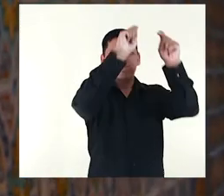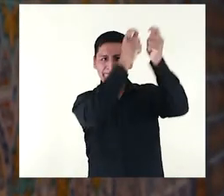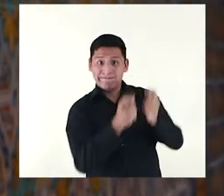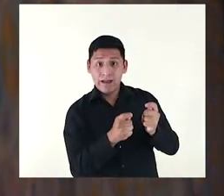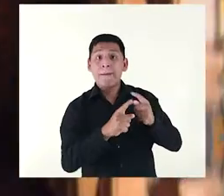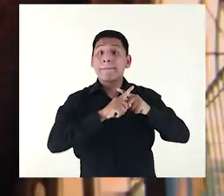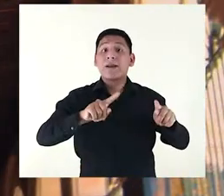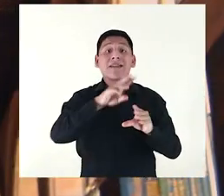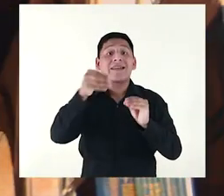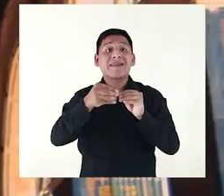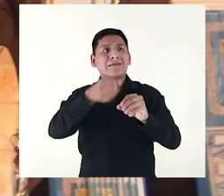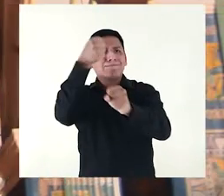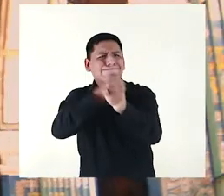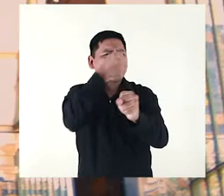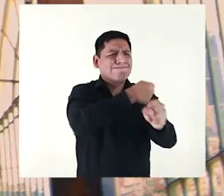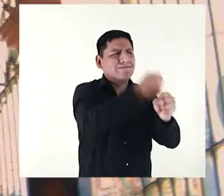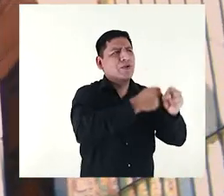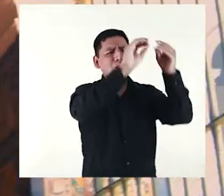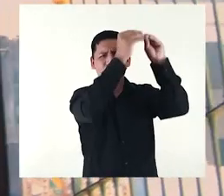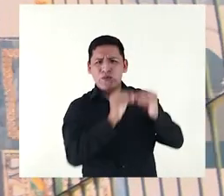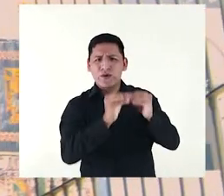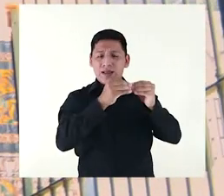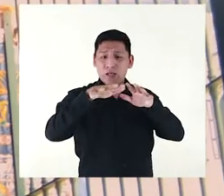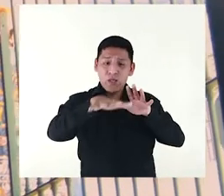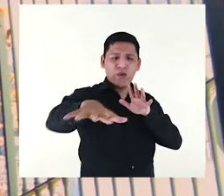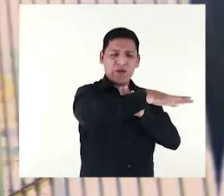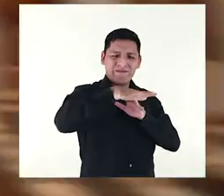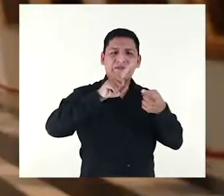pero también en el trabajo propio de decoración de las salas como